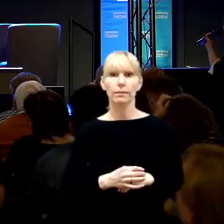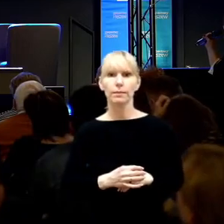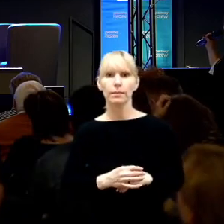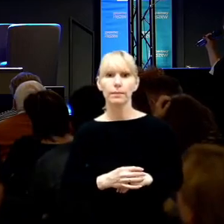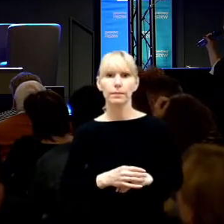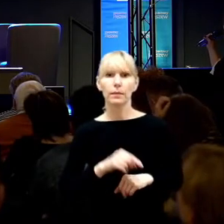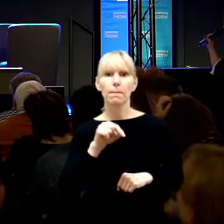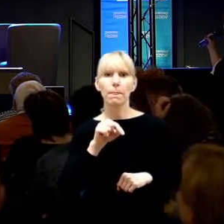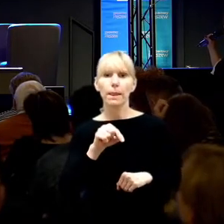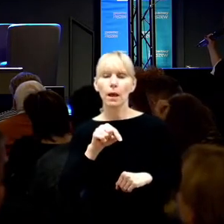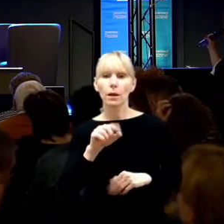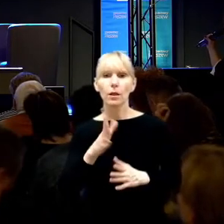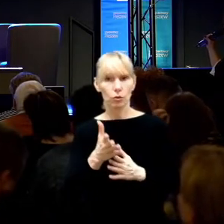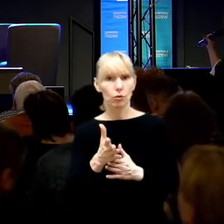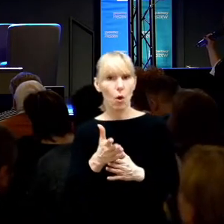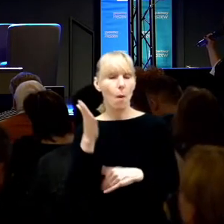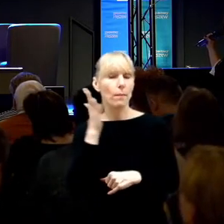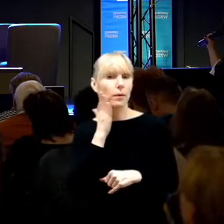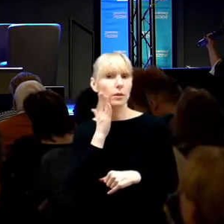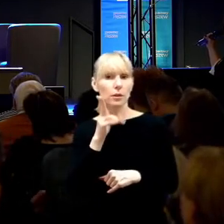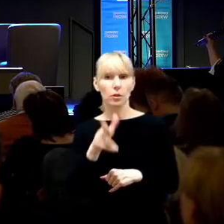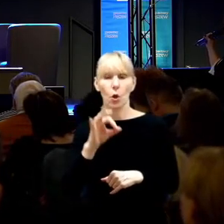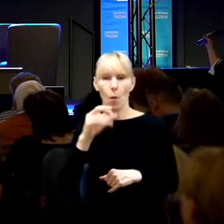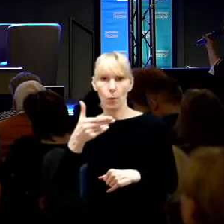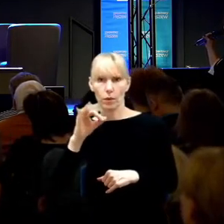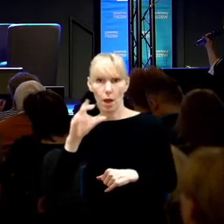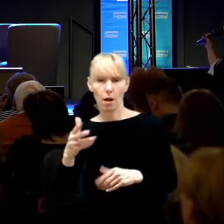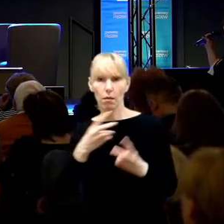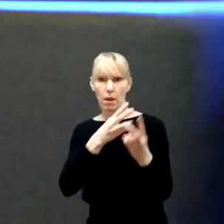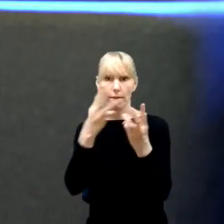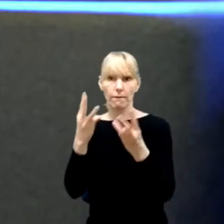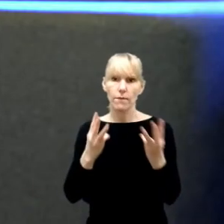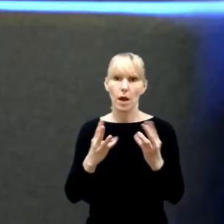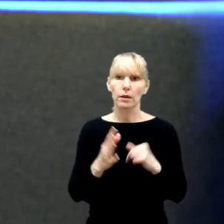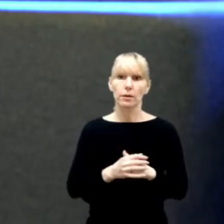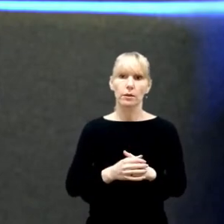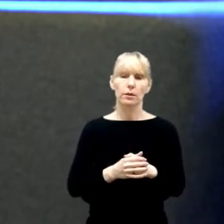społeczne jest bardzo ważne, ale Pleszew akurat jest przykładem, który tworzy mieszkania po prostu dostępne.